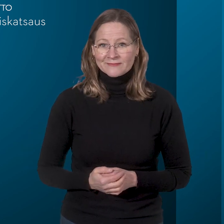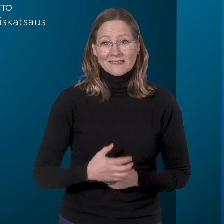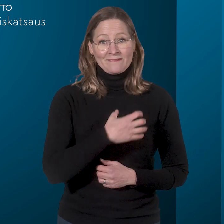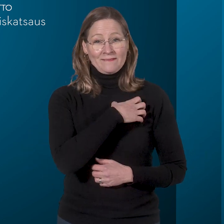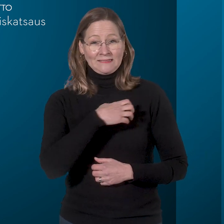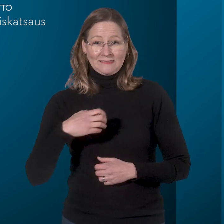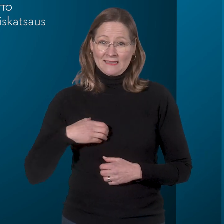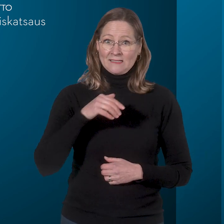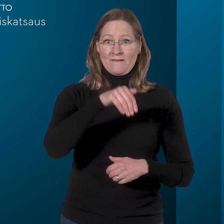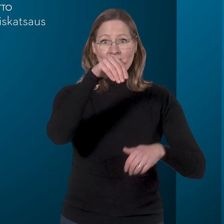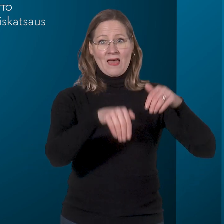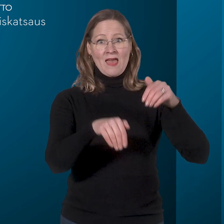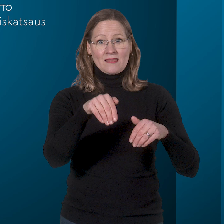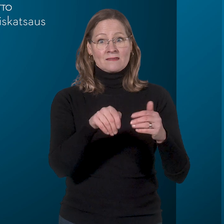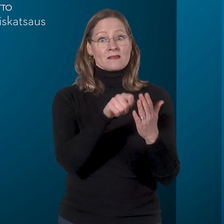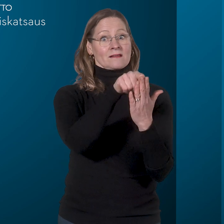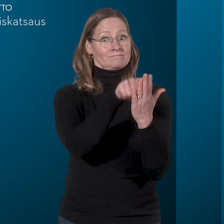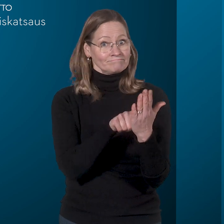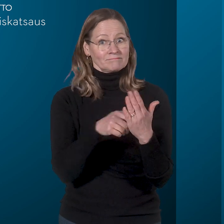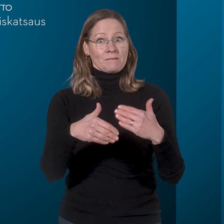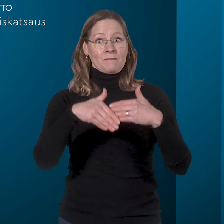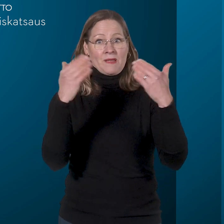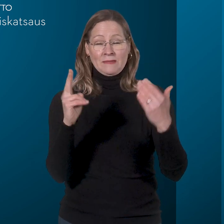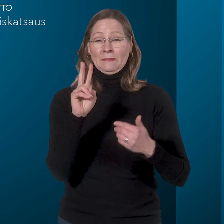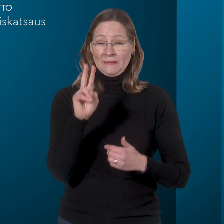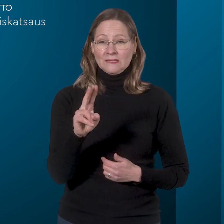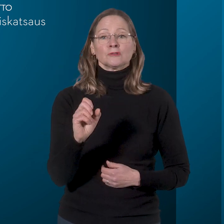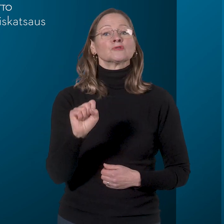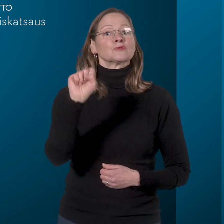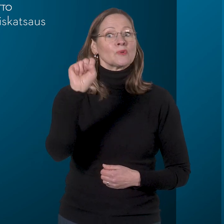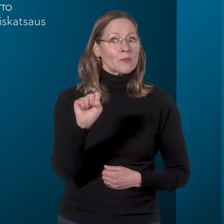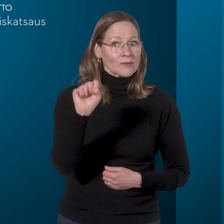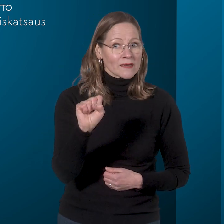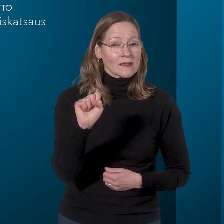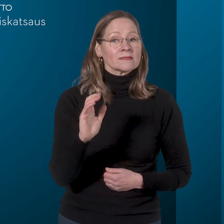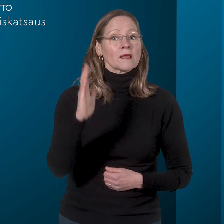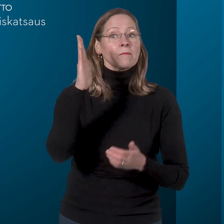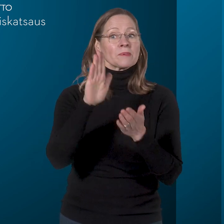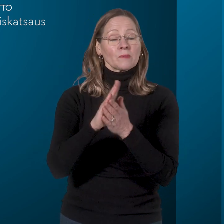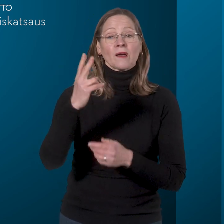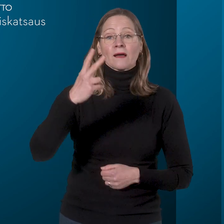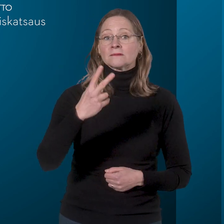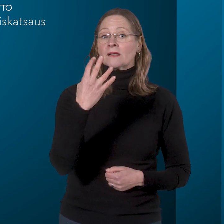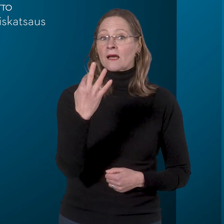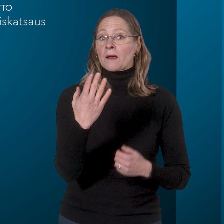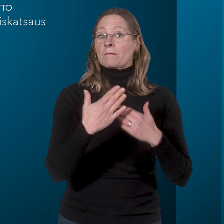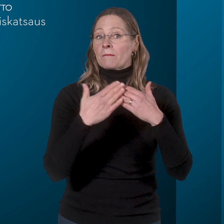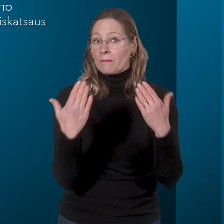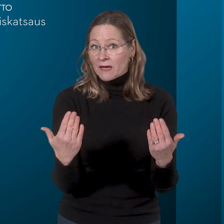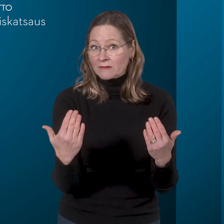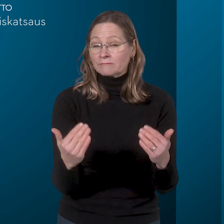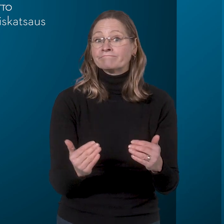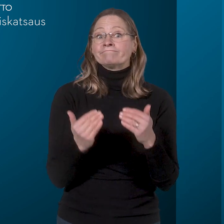Presidentinvaalien vaalipäivä on sunnuntaina 28.1.